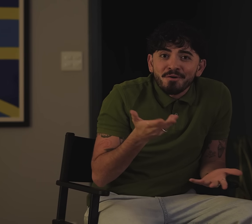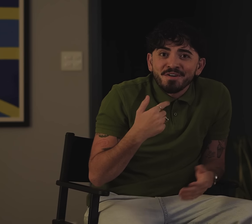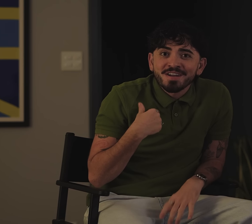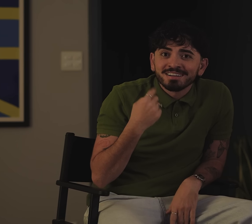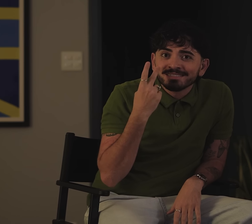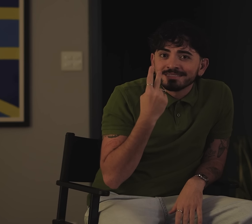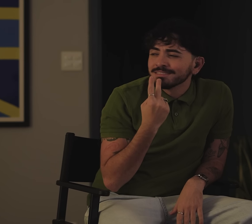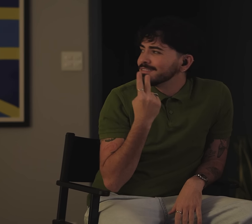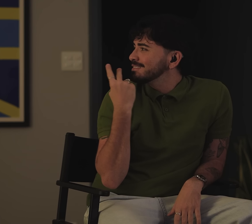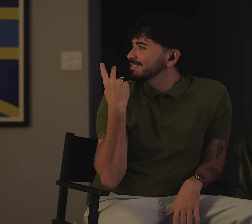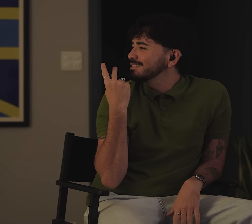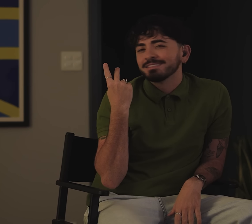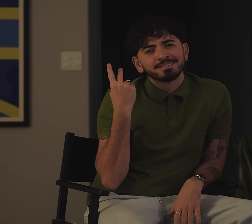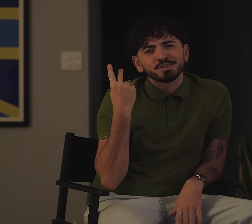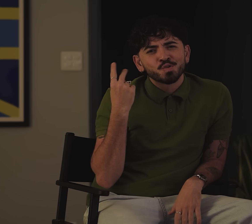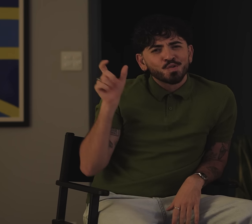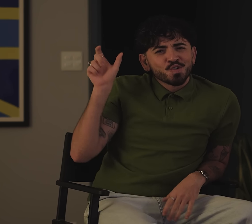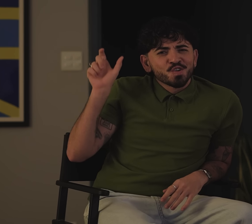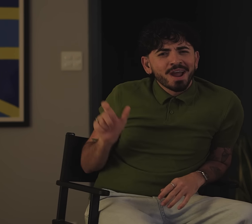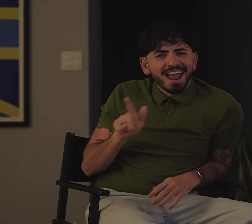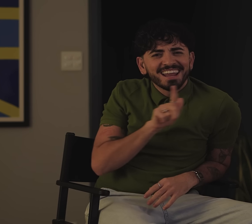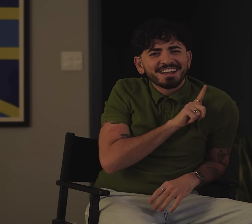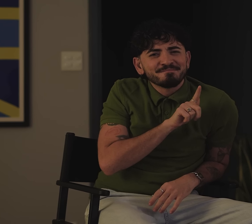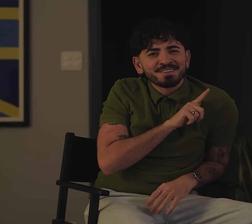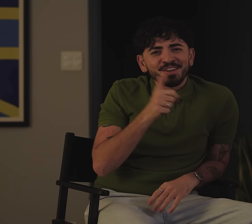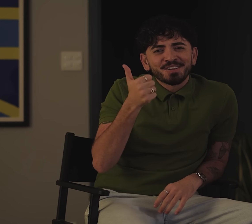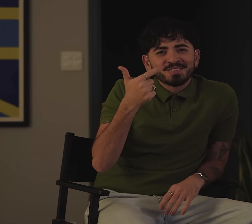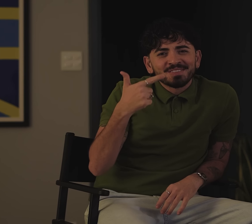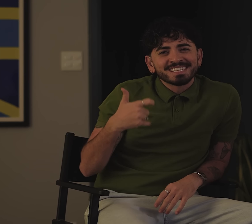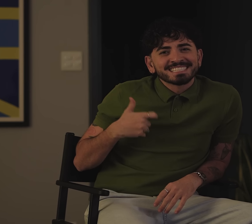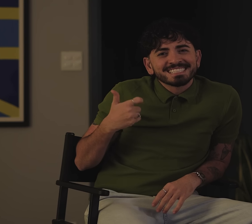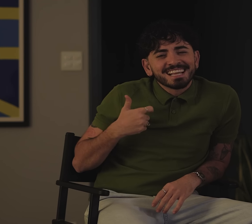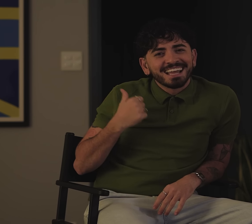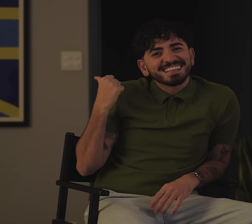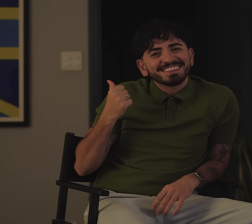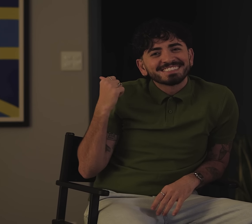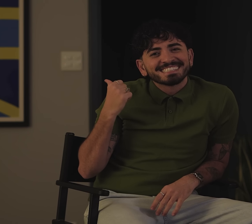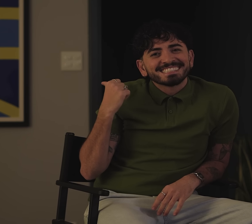Hoje fico olhando para aquela época… O Gabriel de 12 anos…